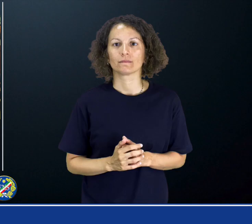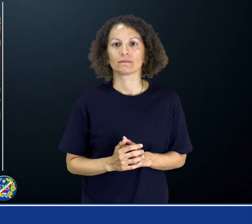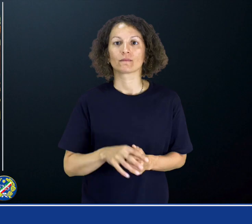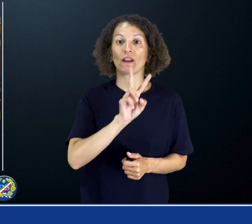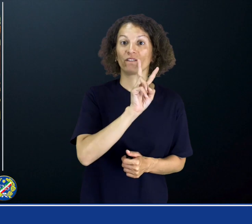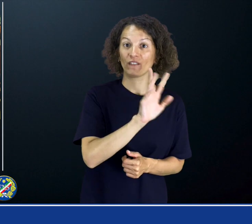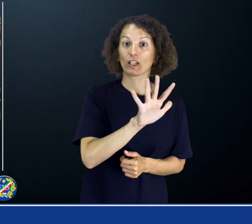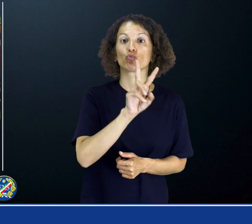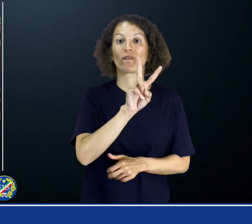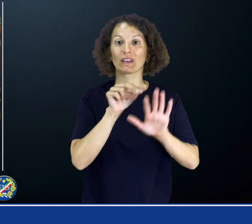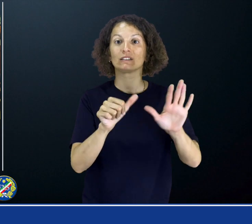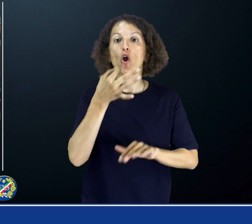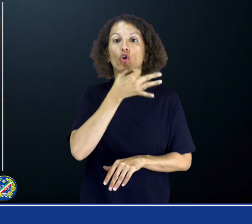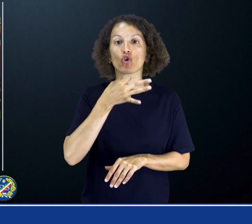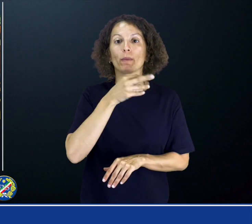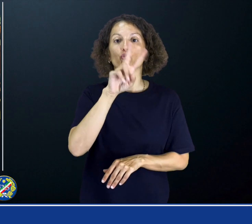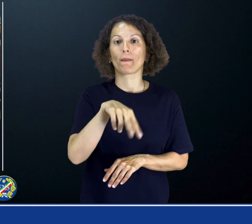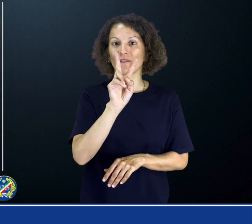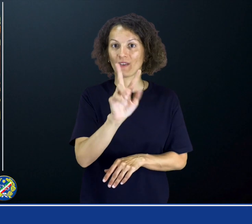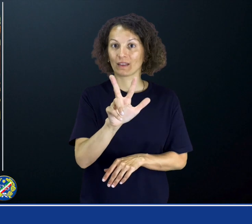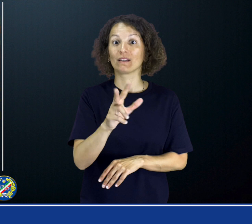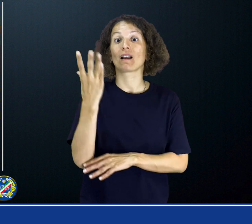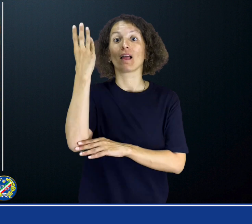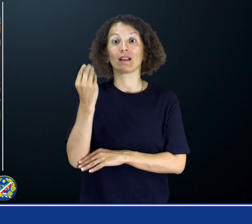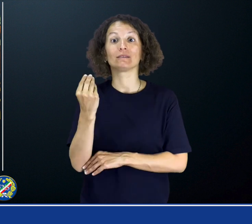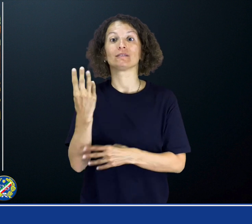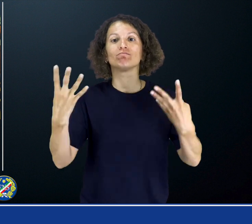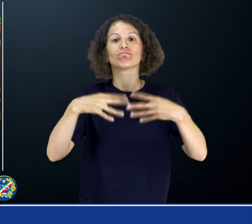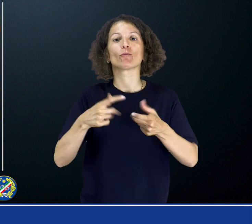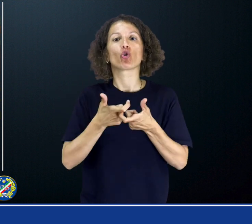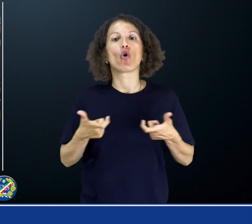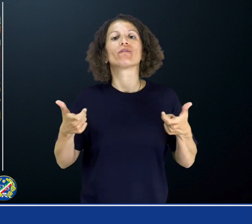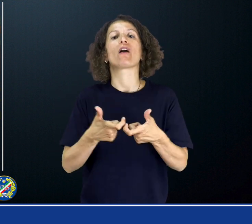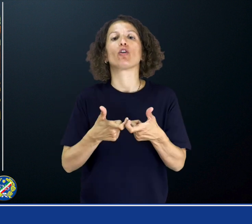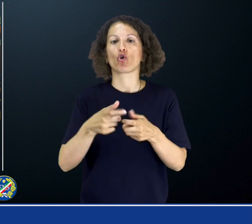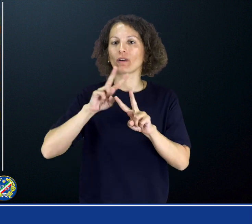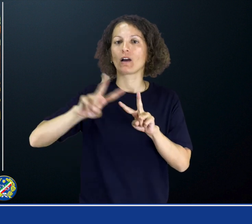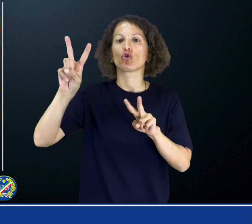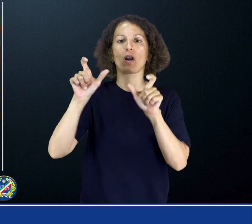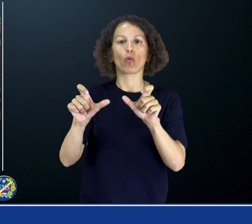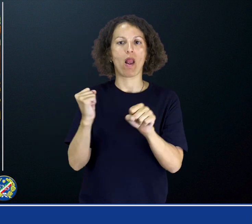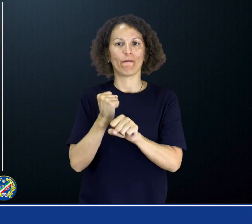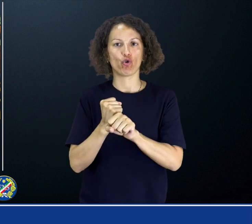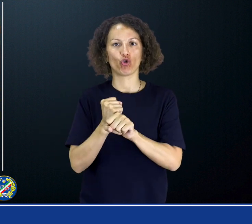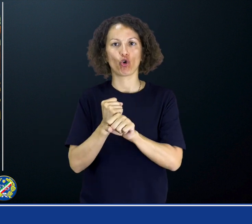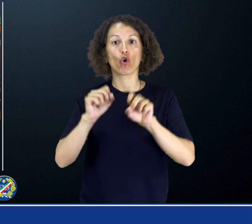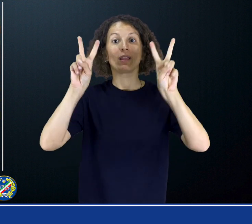Il 25 e 26 Ottobre 2023, l’ENS organizza il Convegno Nazionale sul tema